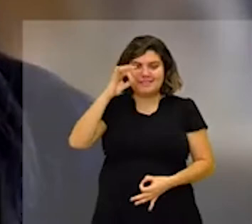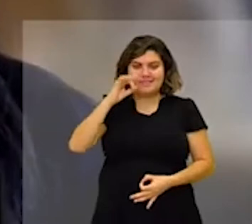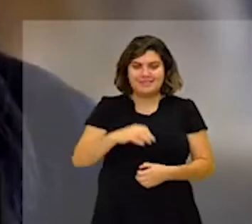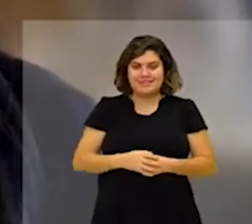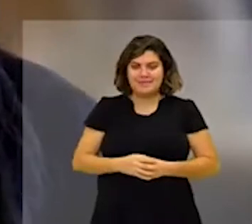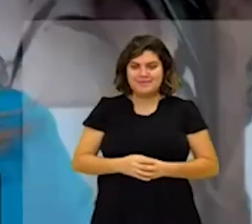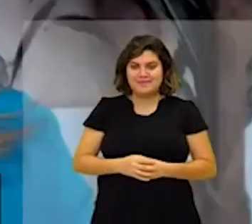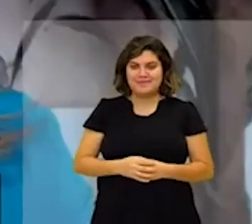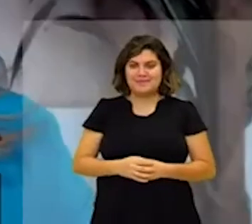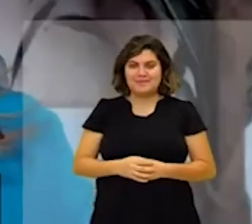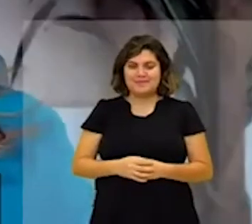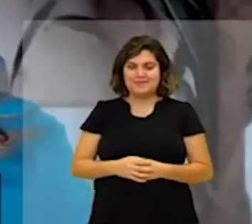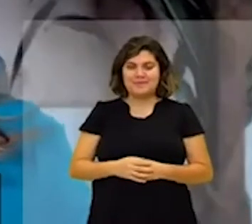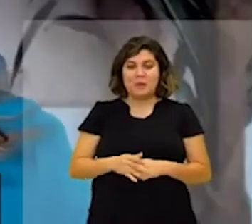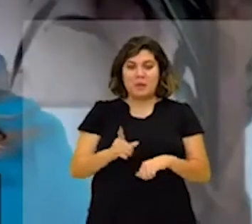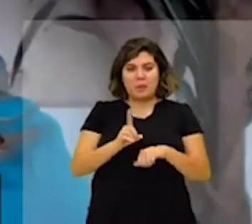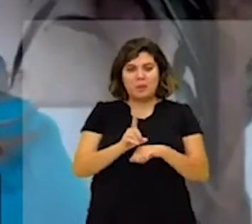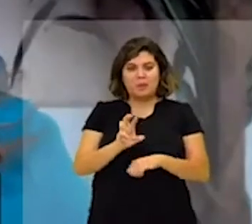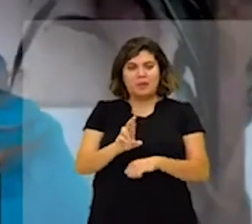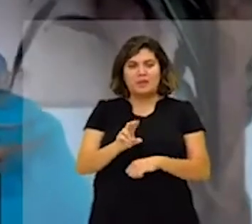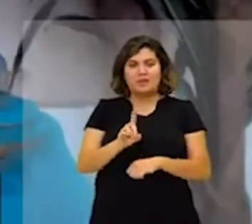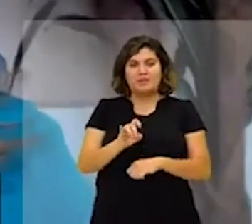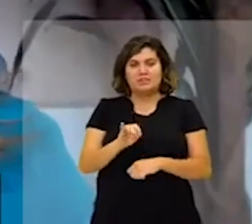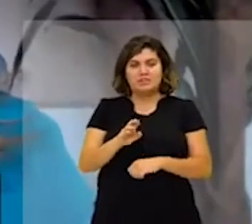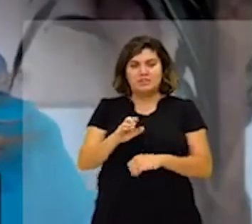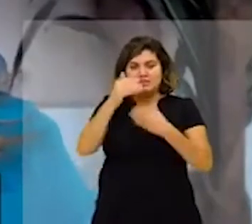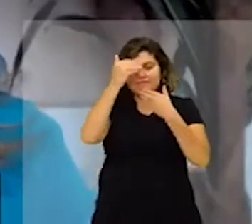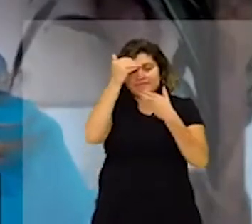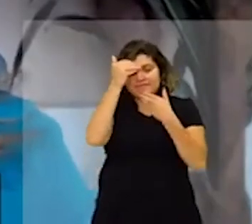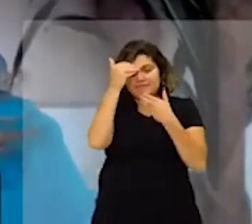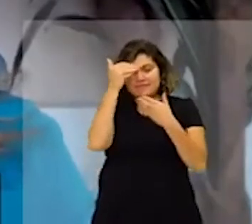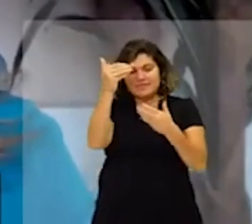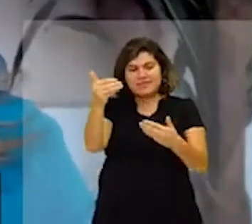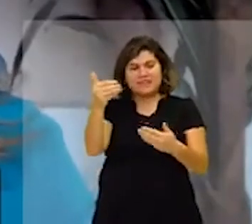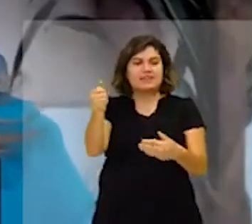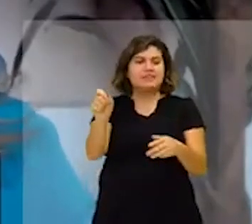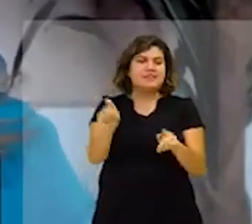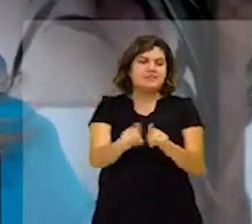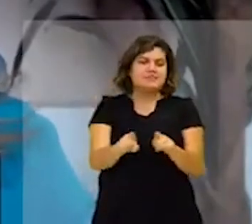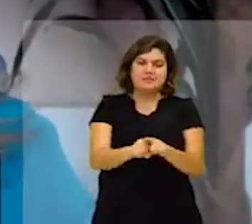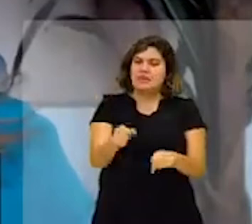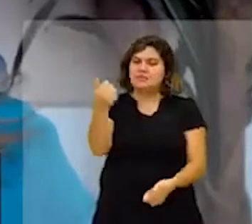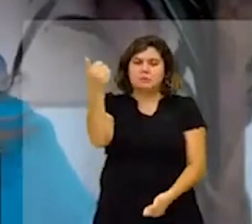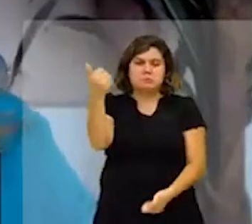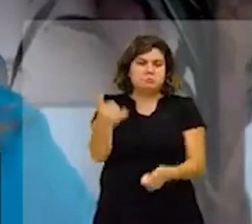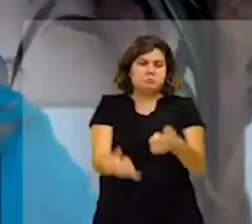e para abrir tá muito difícil grata também os trazendo relevantes temas Exposições